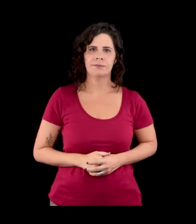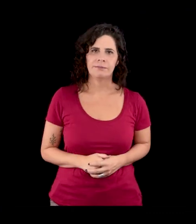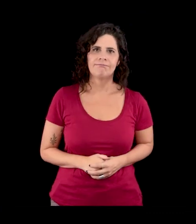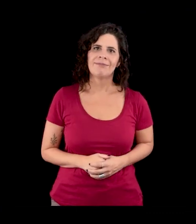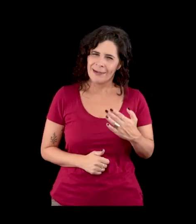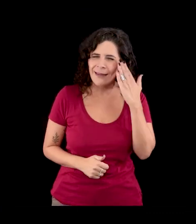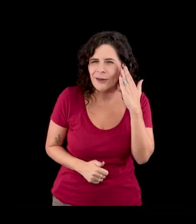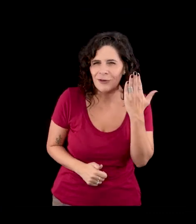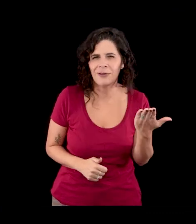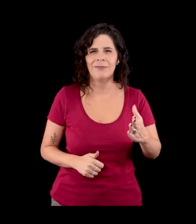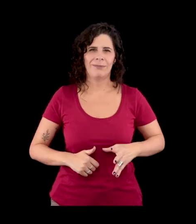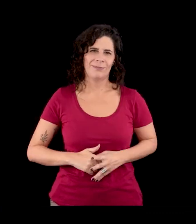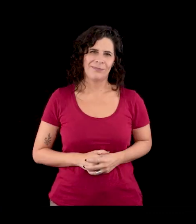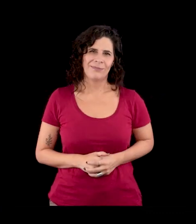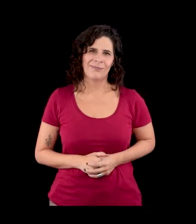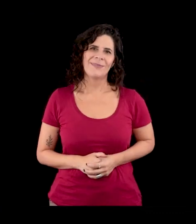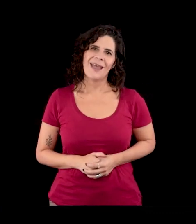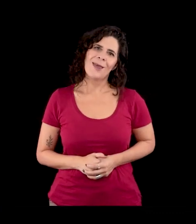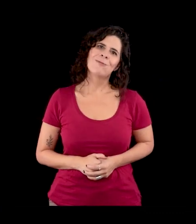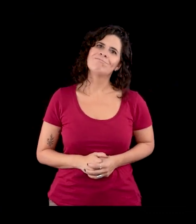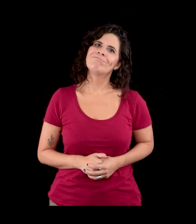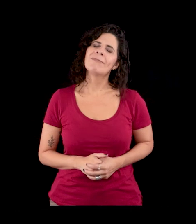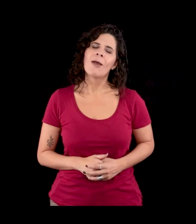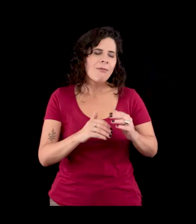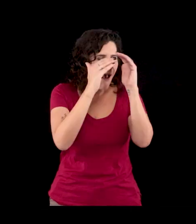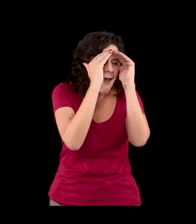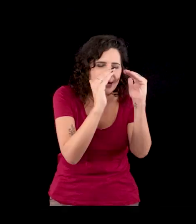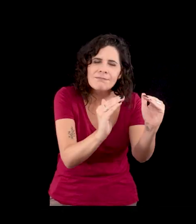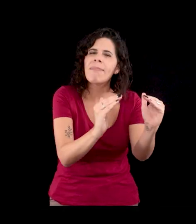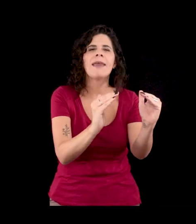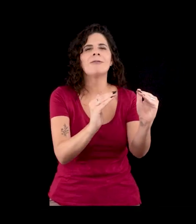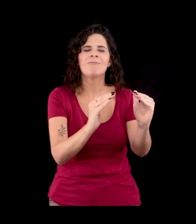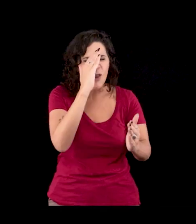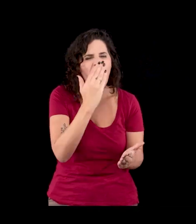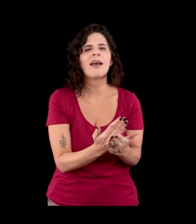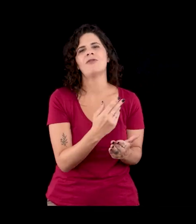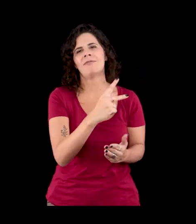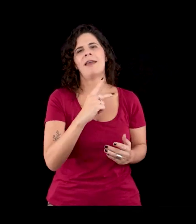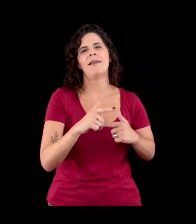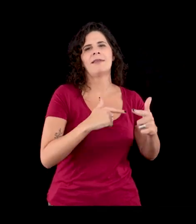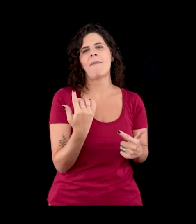É uma coisa que tenho assim, um maior respeito e acredito.